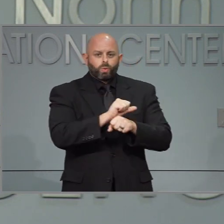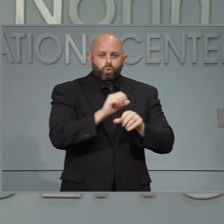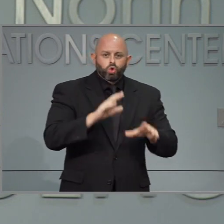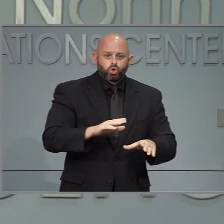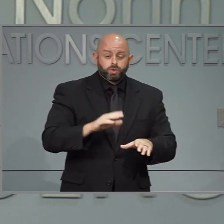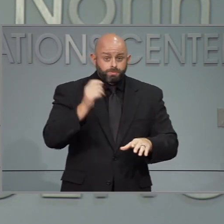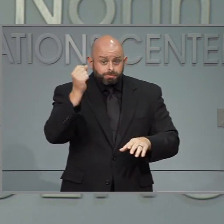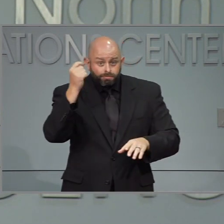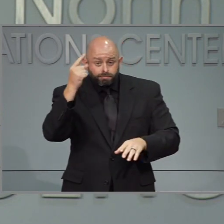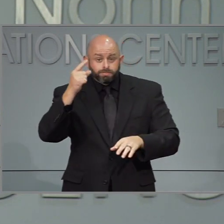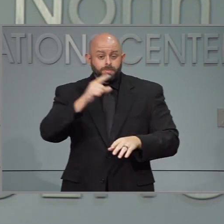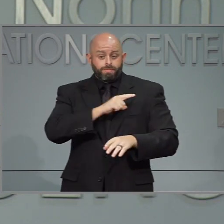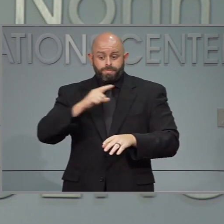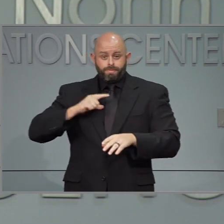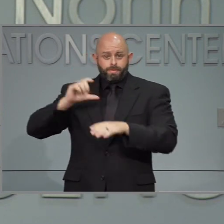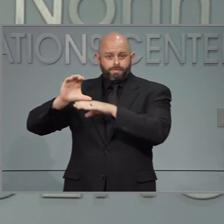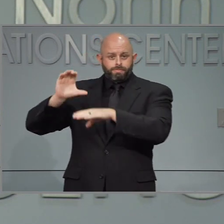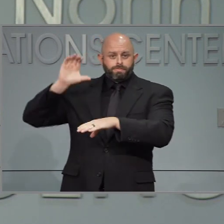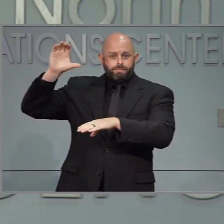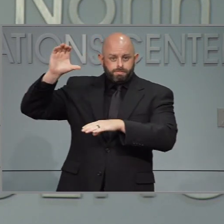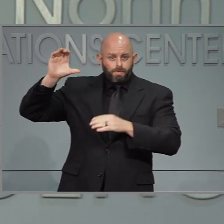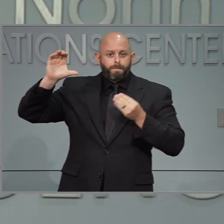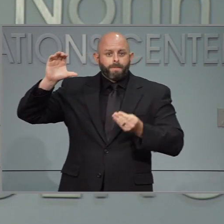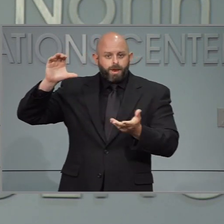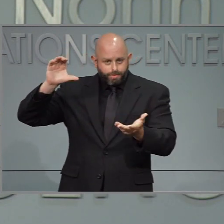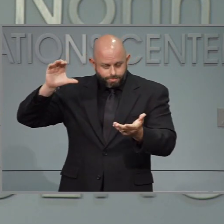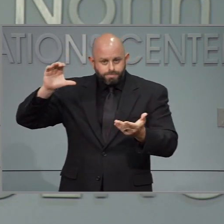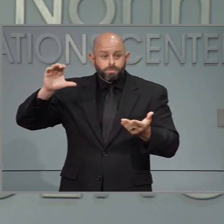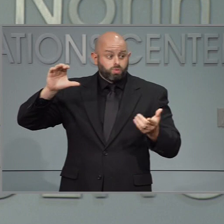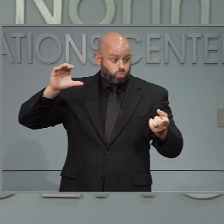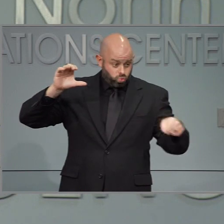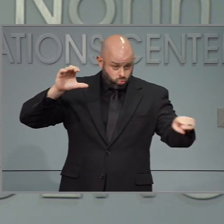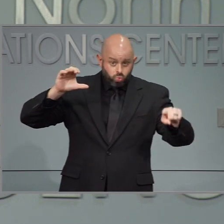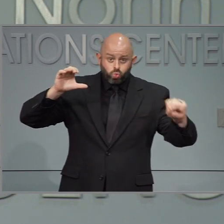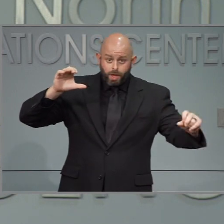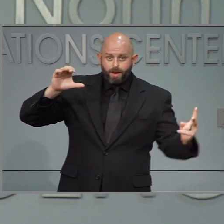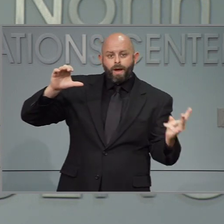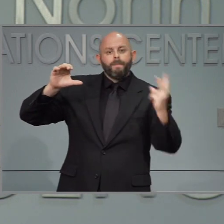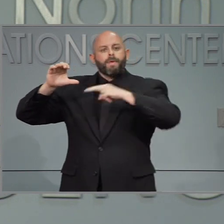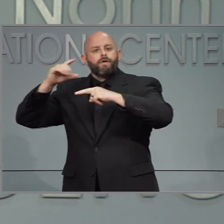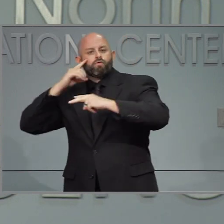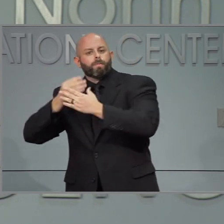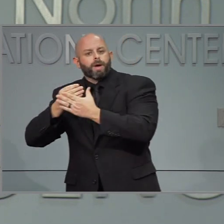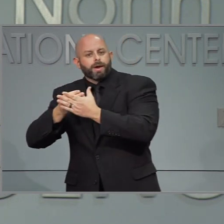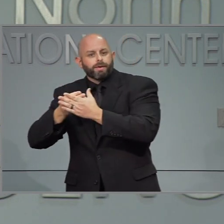Arrendamiento empleados, sí se ha han establecido una cantidad